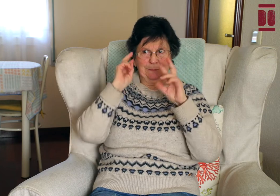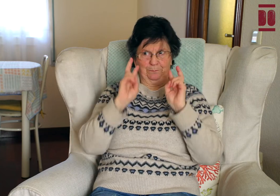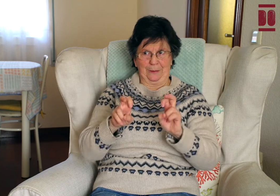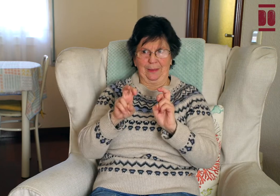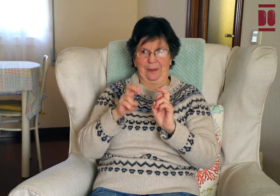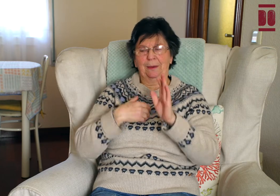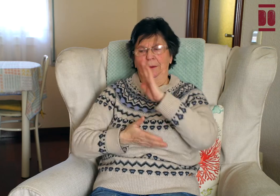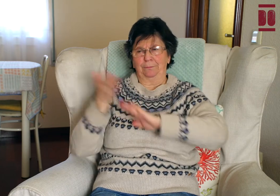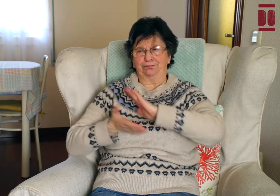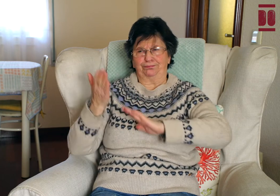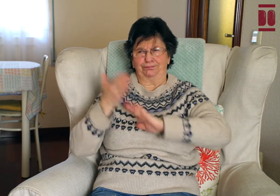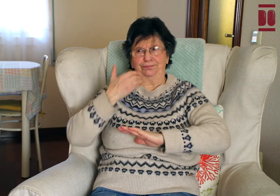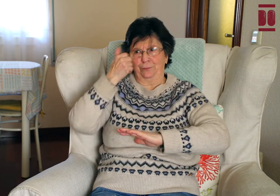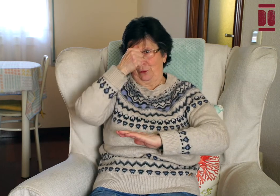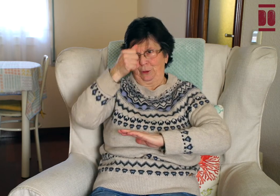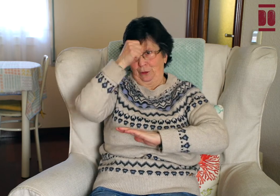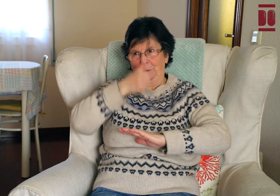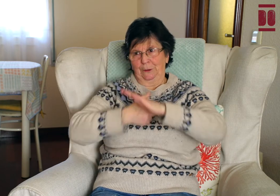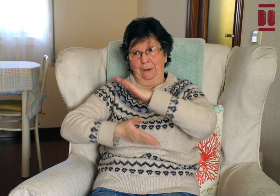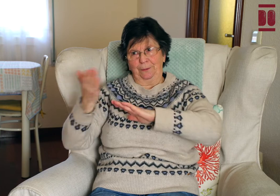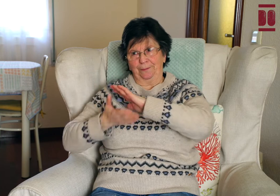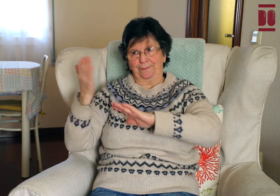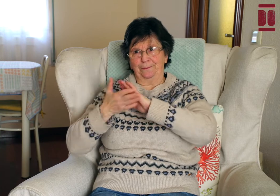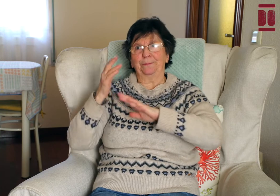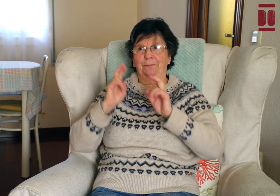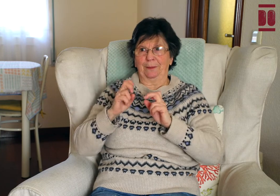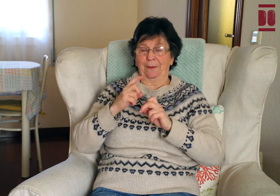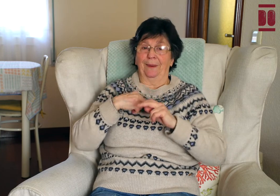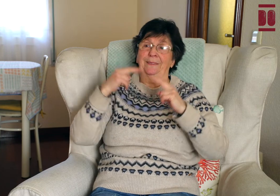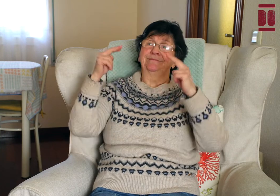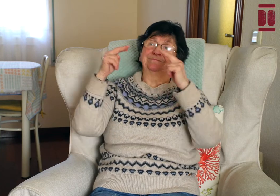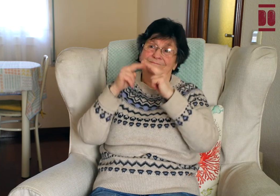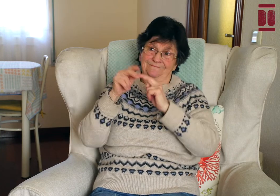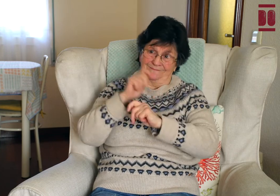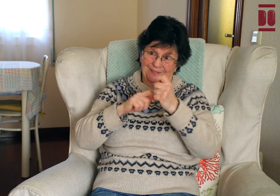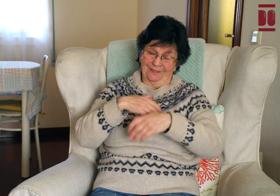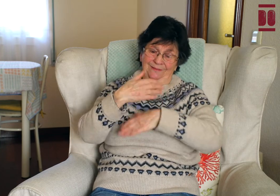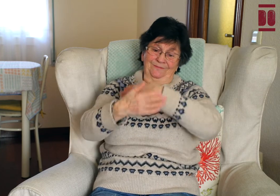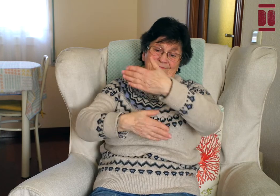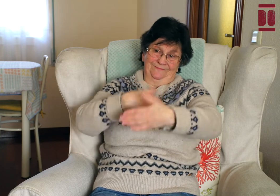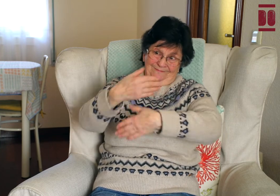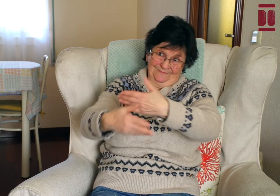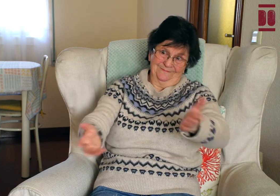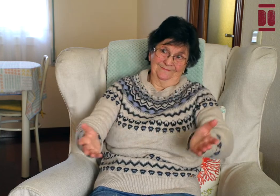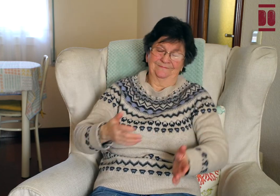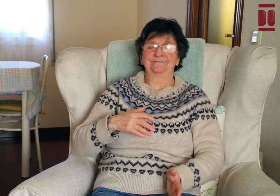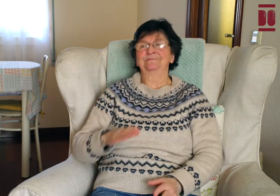La primera vez fui con 26 años, iba todos los domingos. Y ahí fue cuando nos vimos por primera vez y a partir de ahí